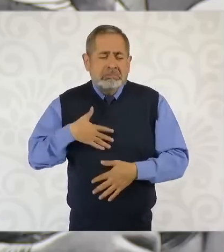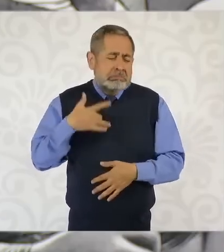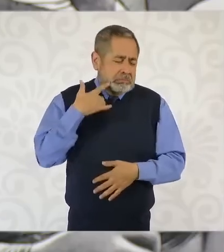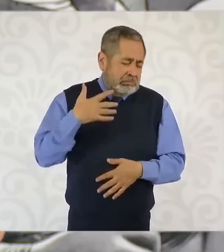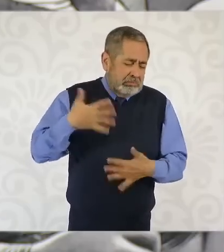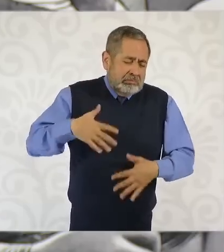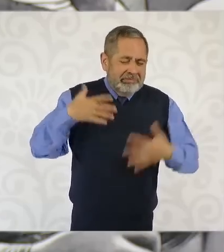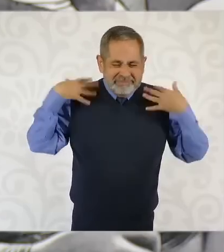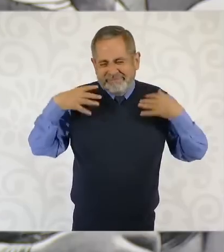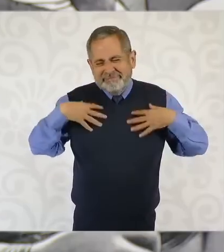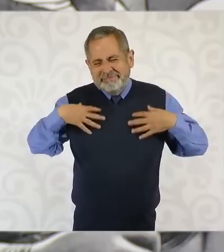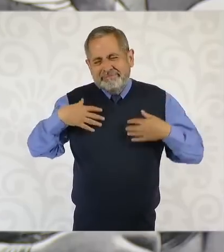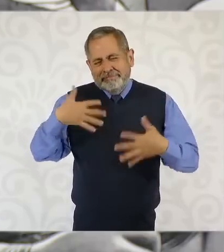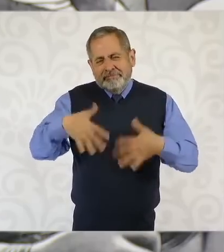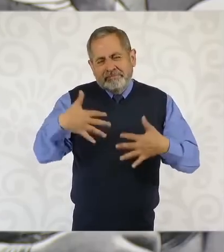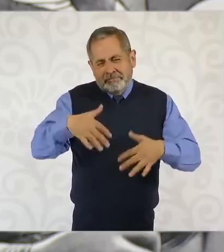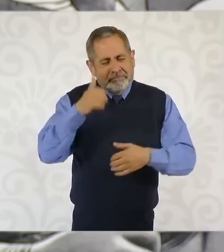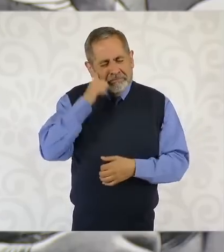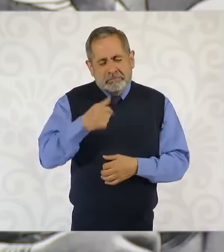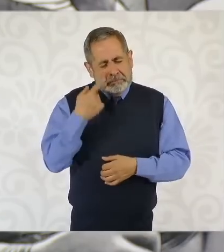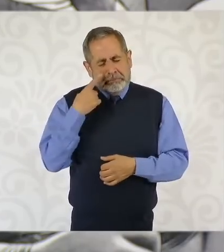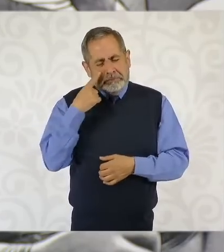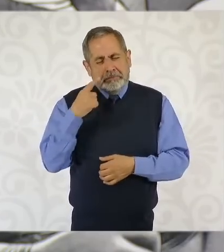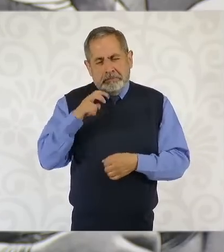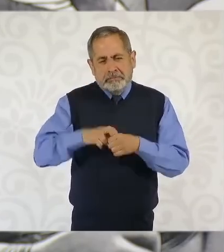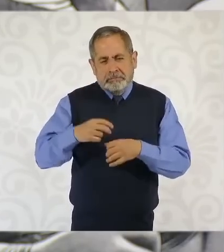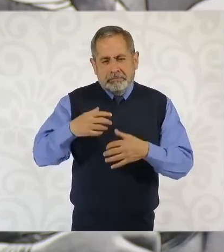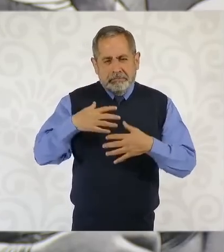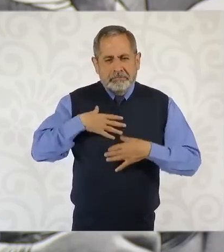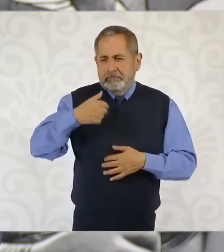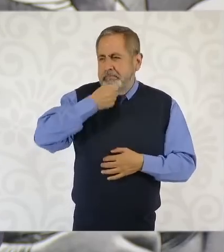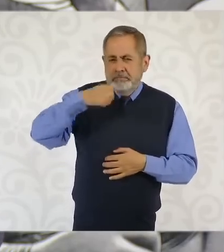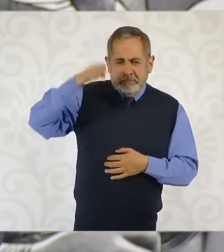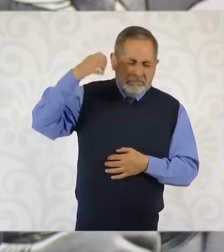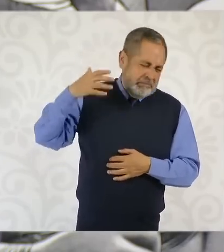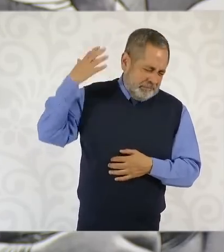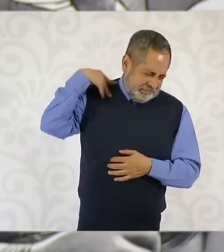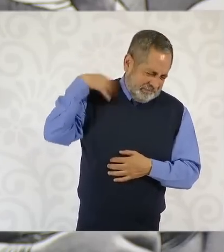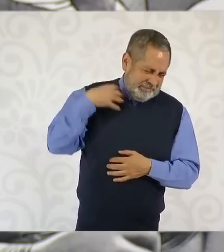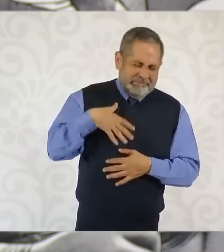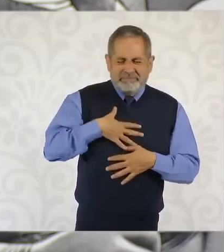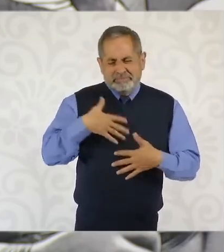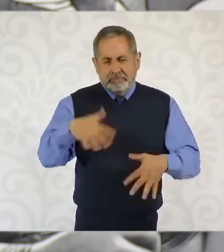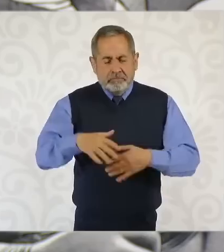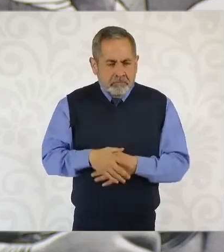espalda que es la causa de consulta más común de los adultos en vez de darte el paracetamol que es